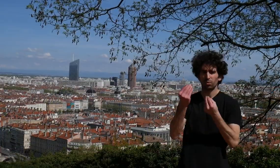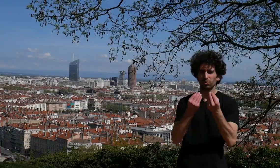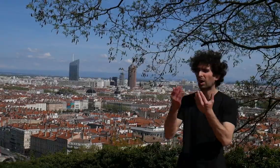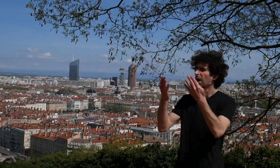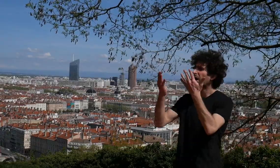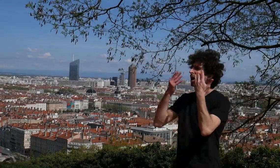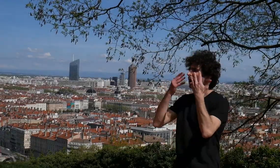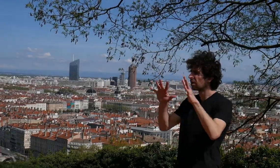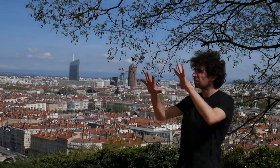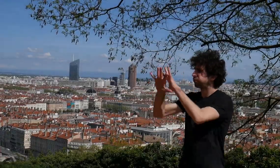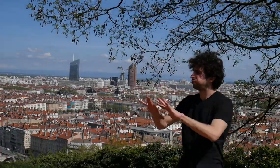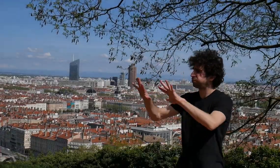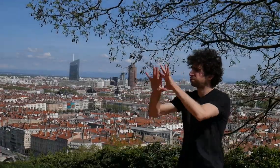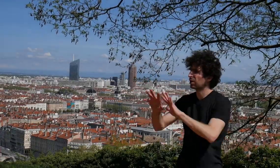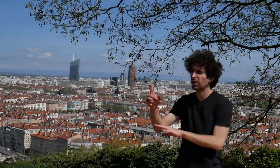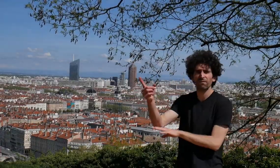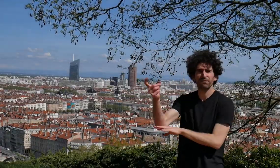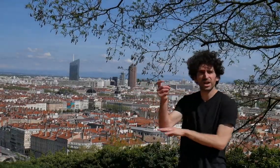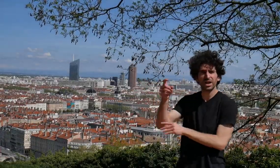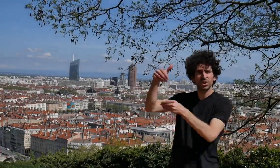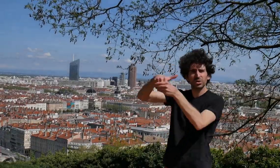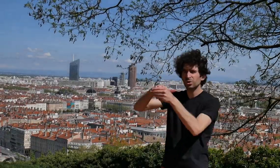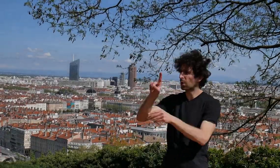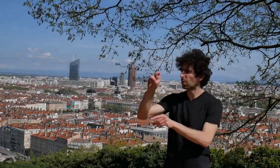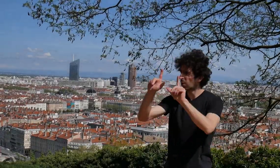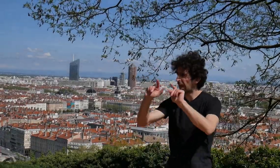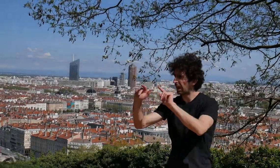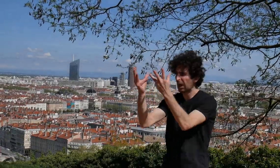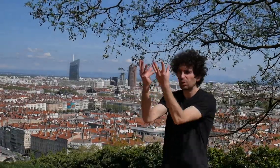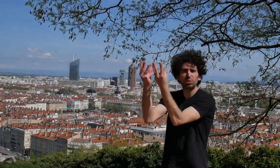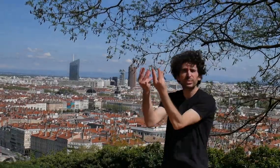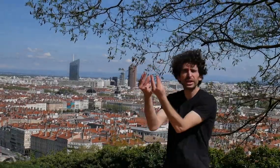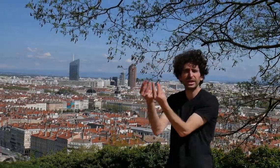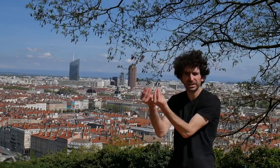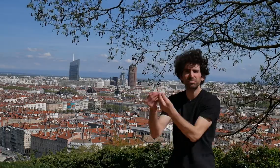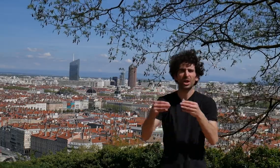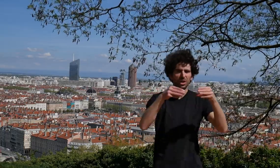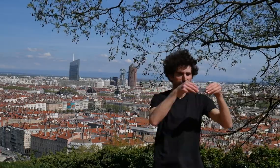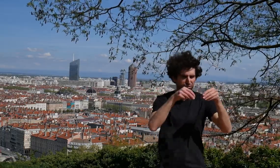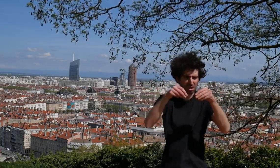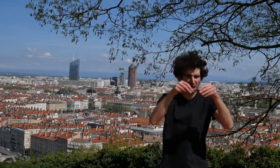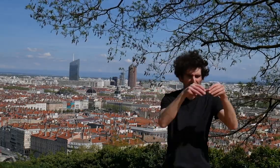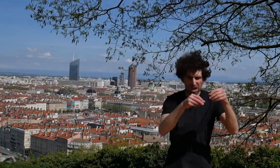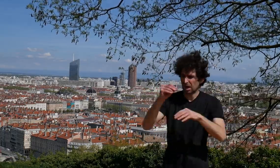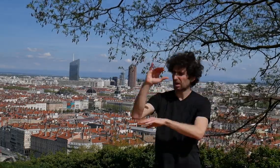Aussi, l'air peut être trouble à cause de la présence d'eau : c'est l'humidité. La poussière